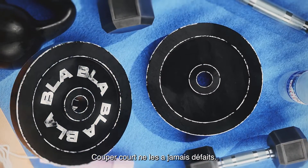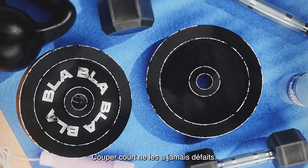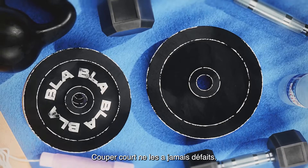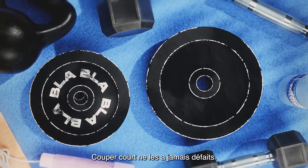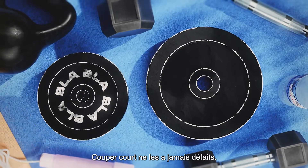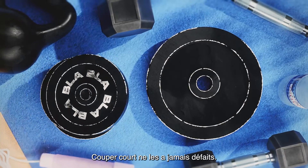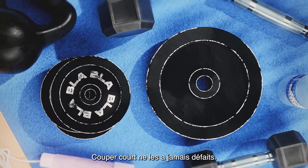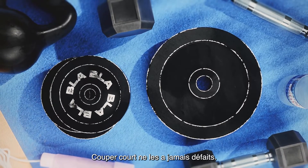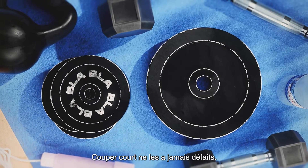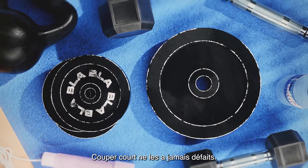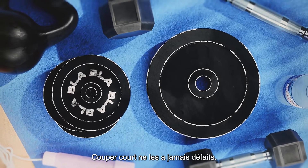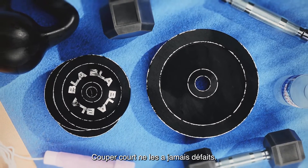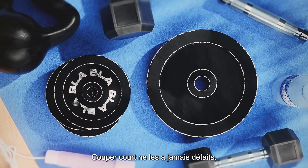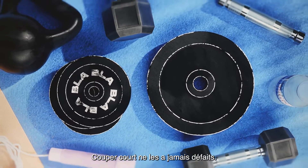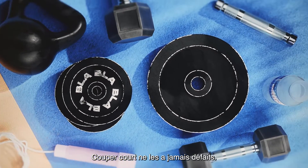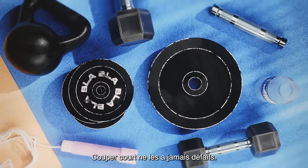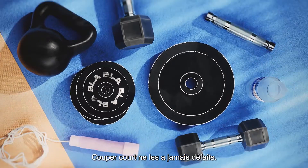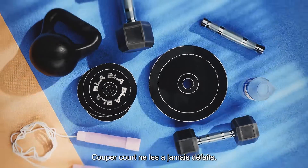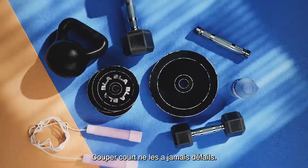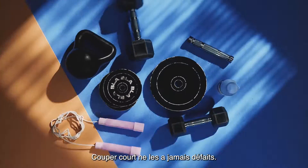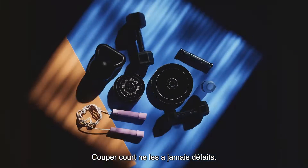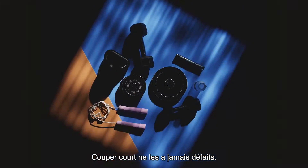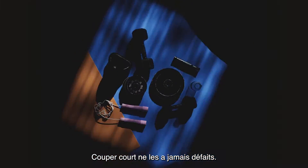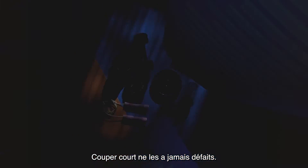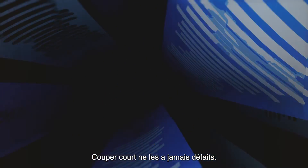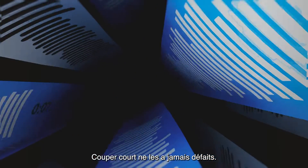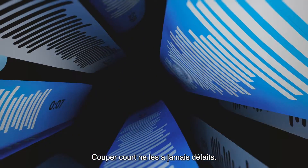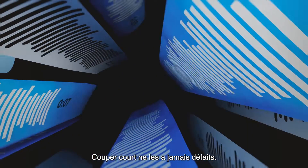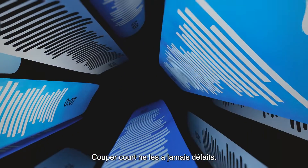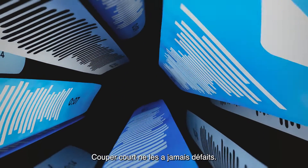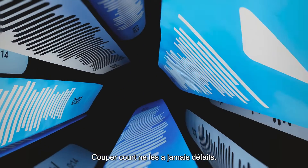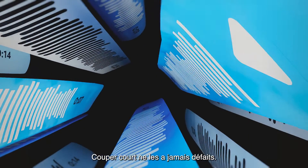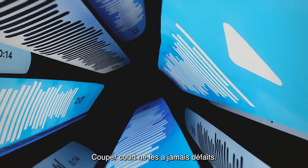Couper court ne les a jamais défaits.